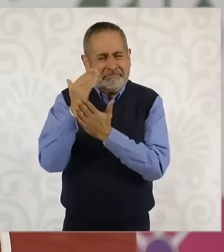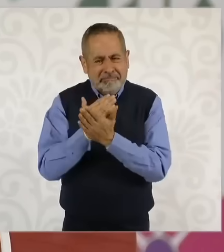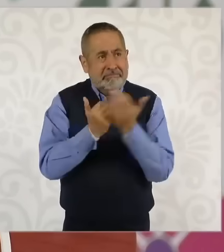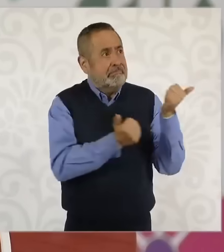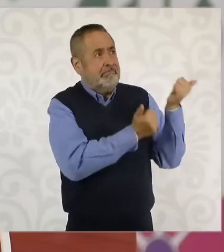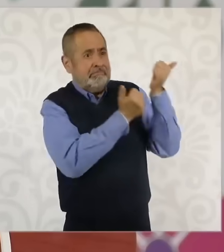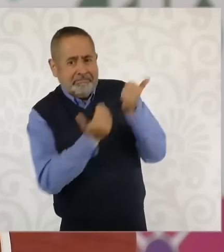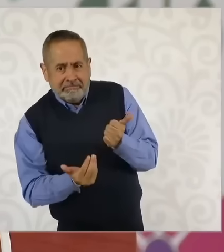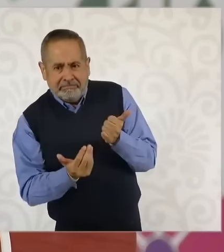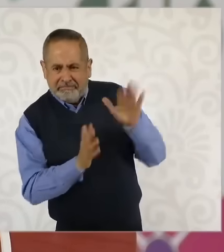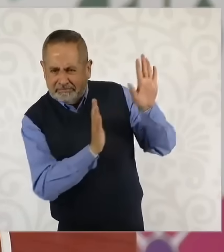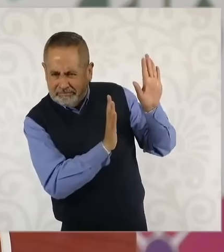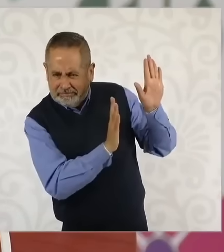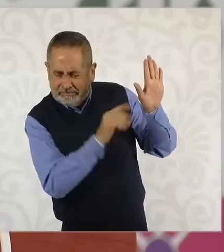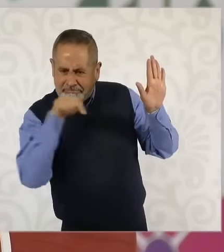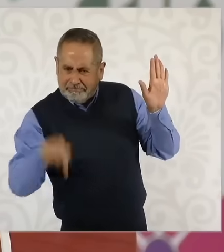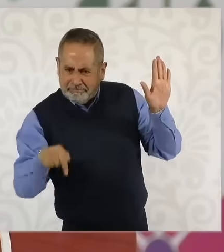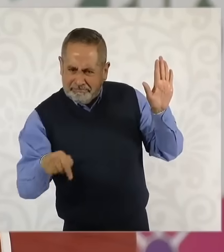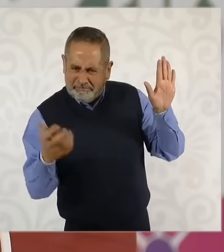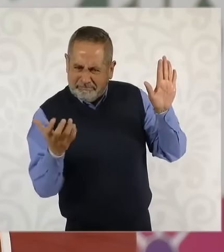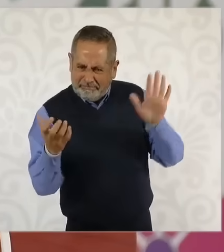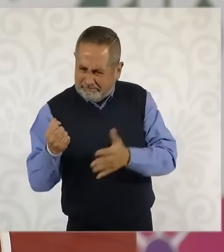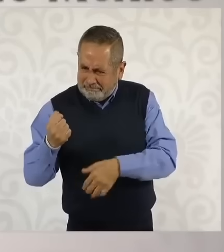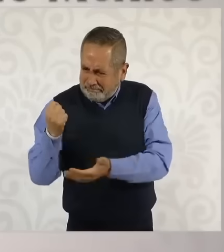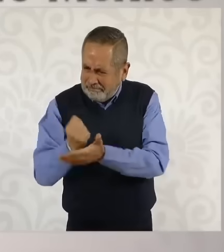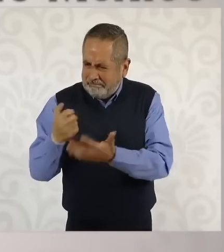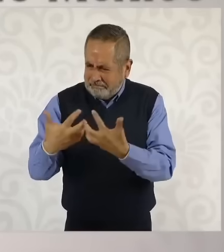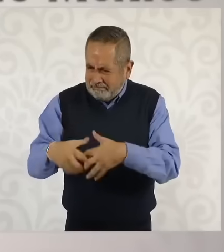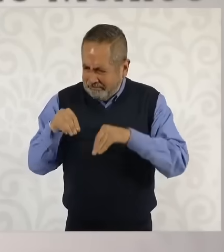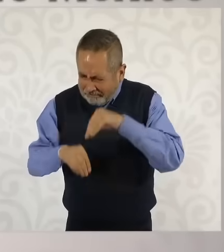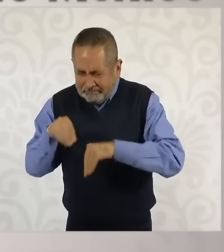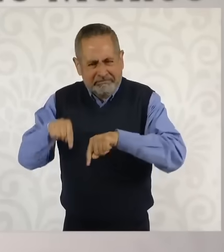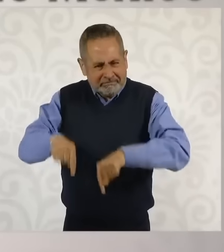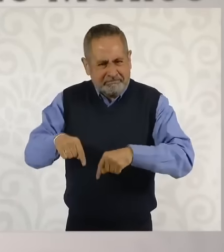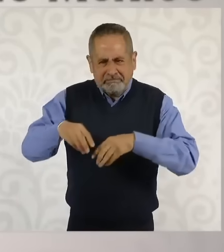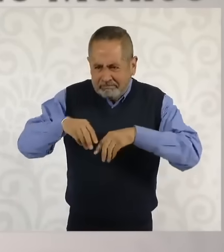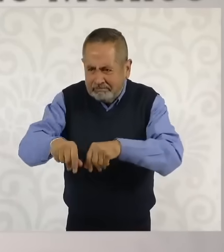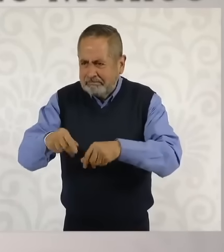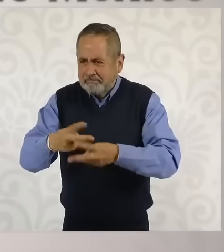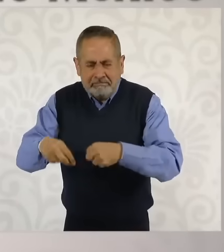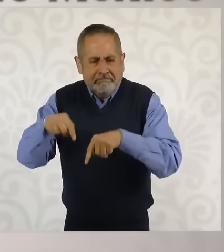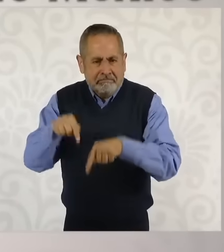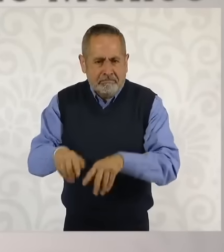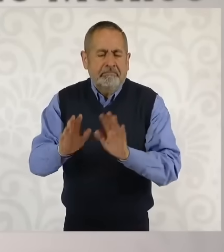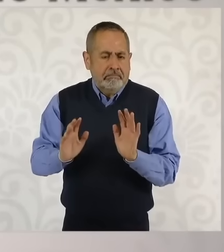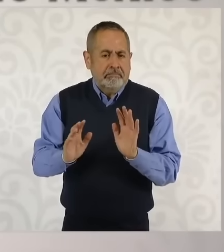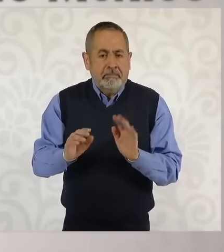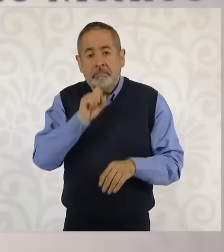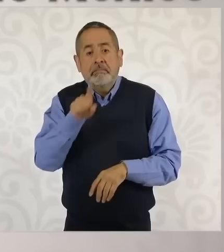México, pero también tener distintas opciones en términos de la exportación. Por ejemplo,